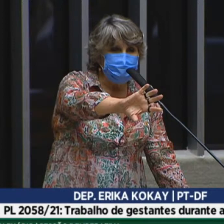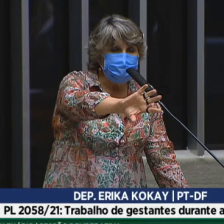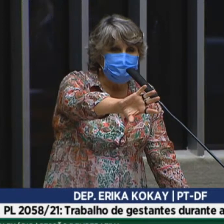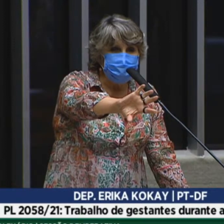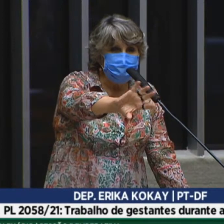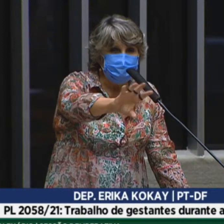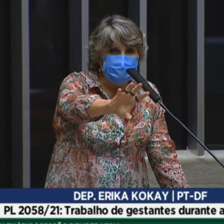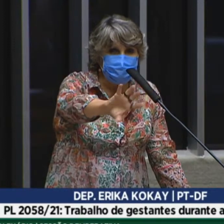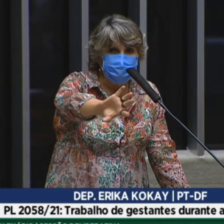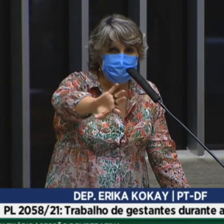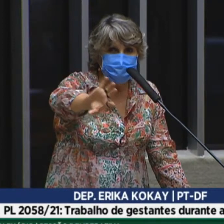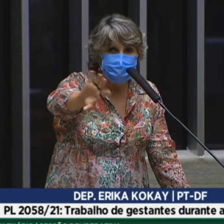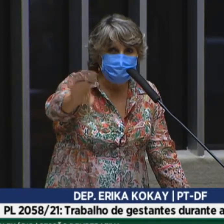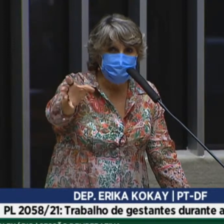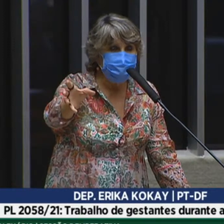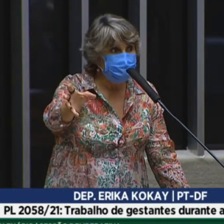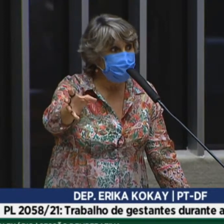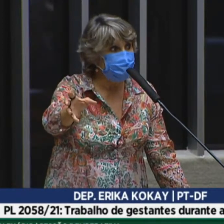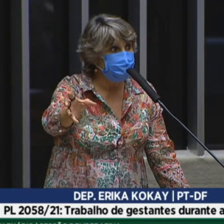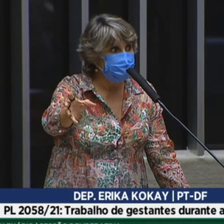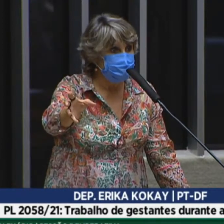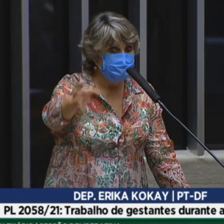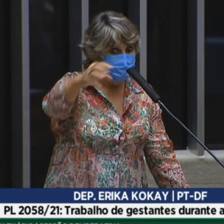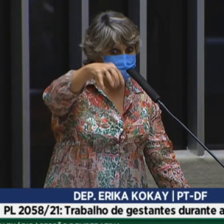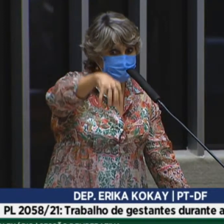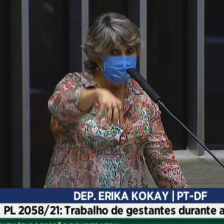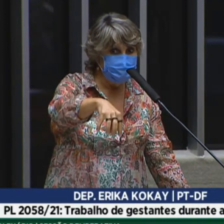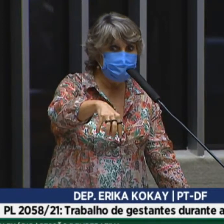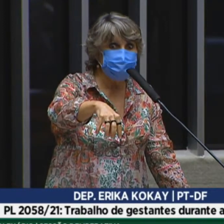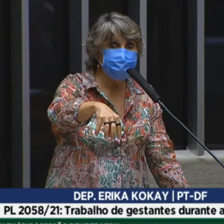DIREITOS E O EMPREGO... E O BRASIL NEM TEM DIREITOS HOJE, PORQUE ELES FORAM SOLO APESAR